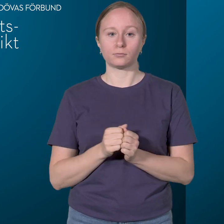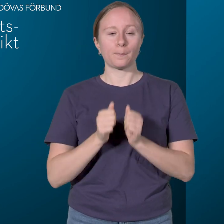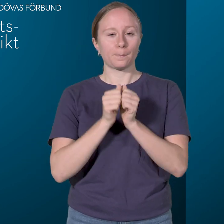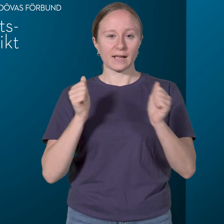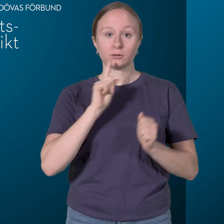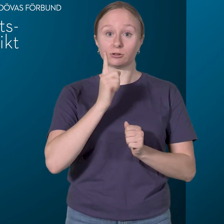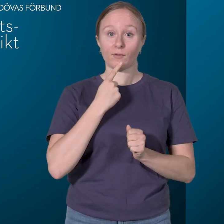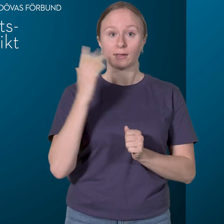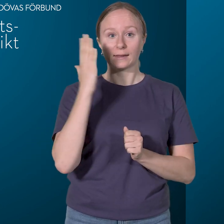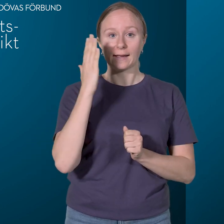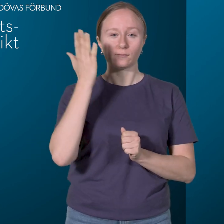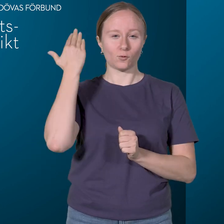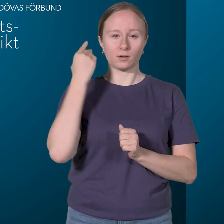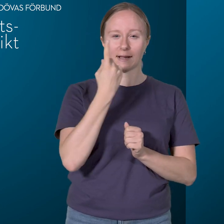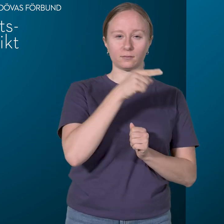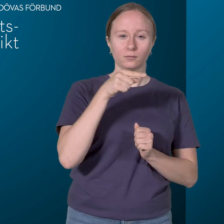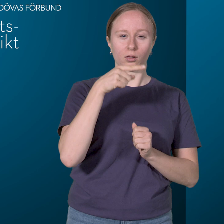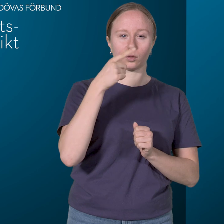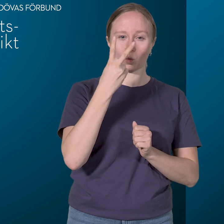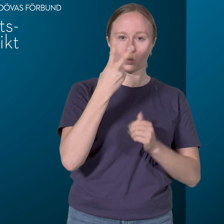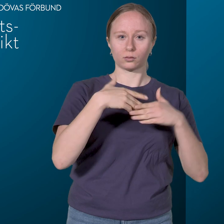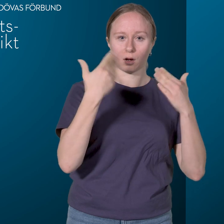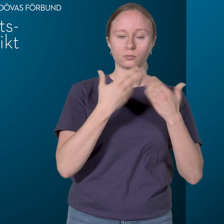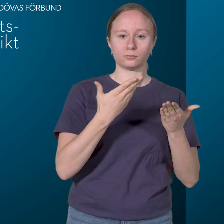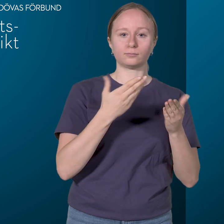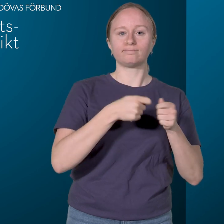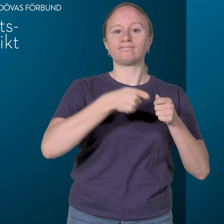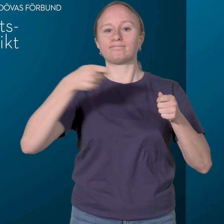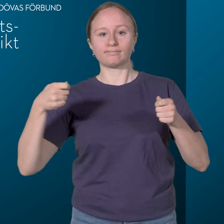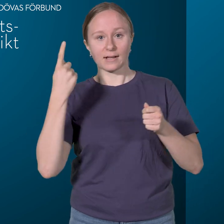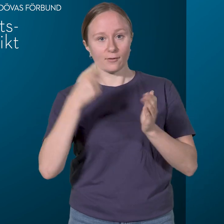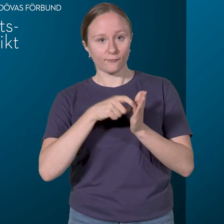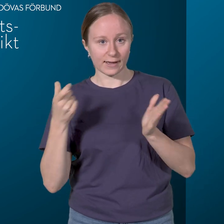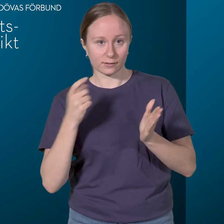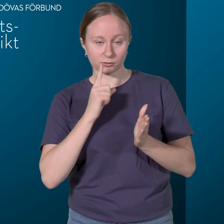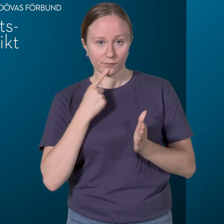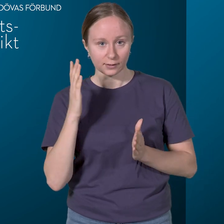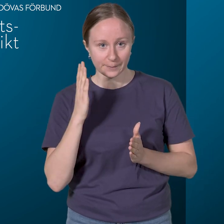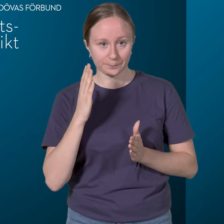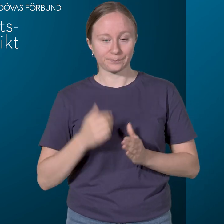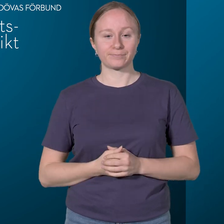men svarstiden kommer att förlängas från 1–2 dagar till en vecka.